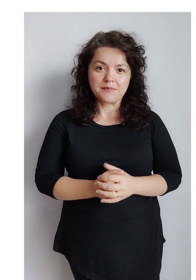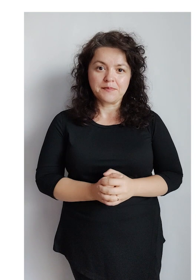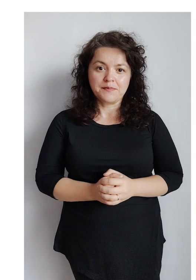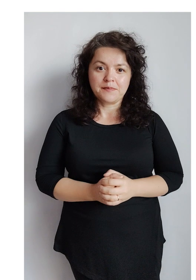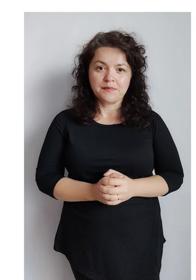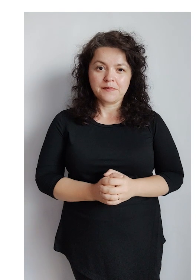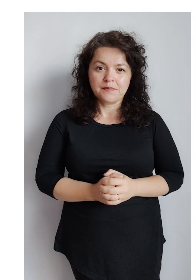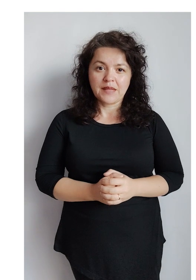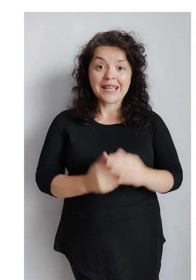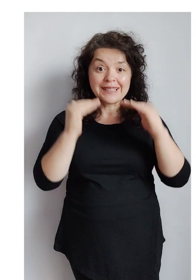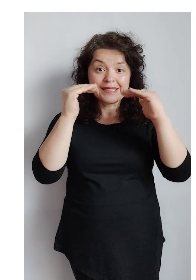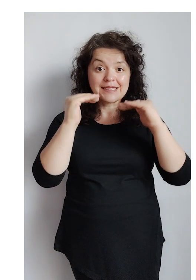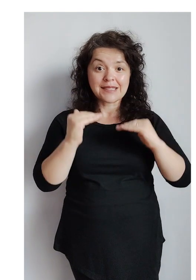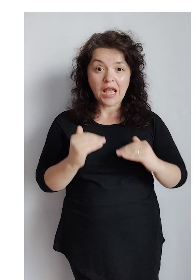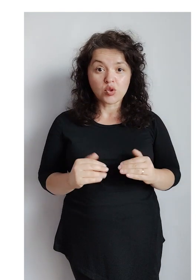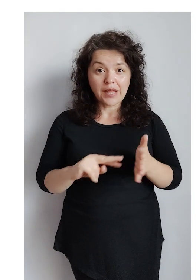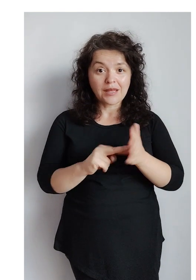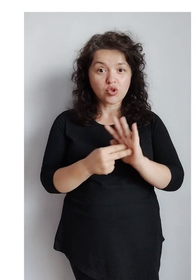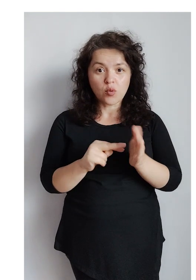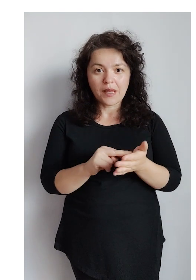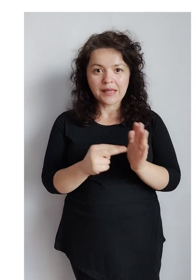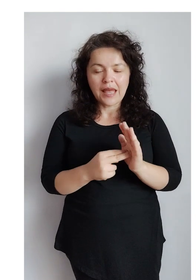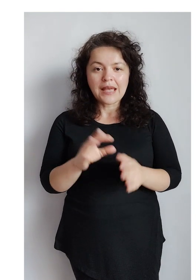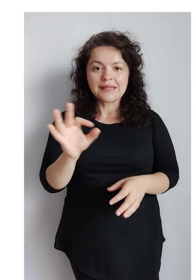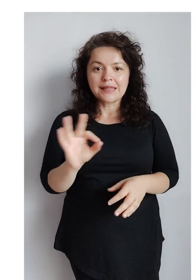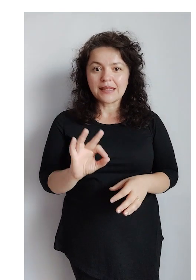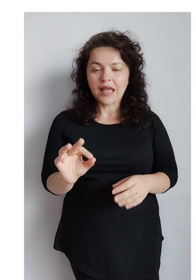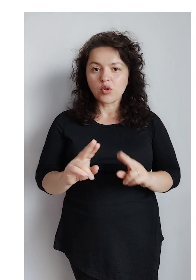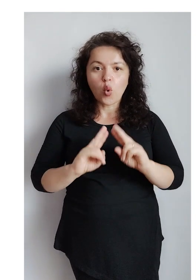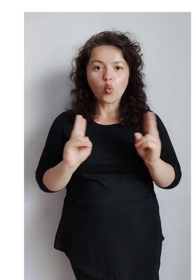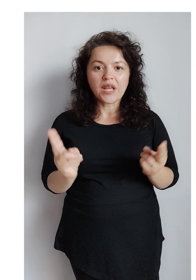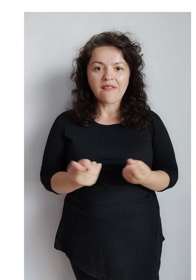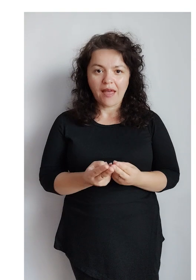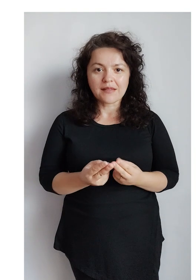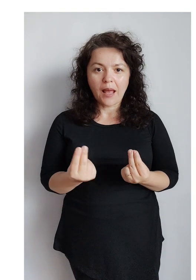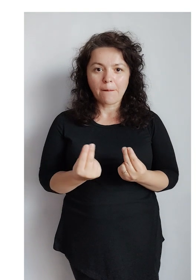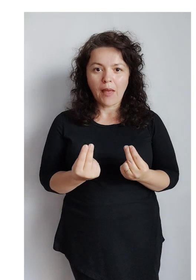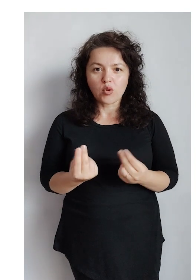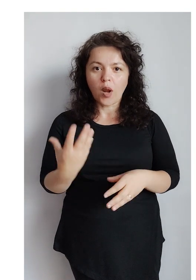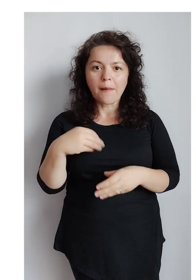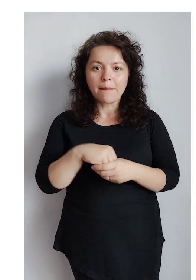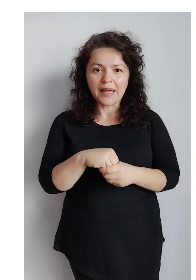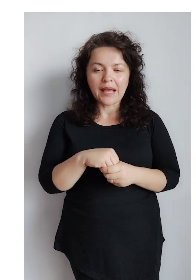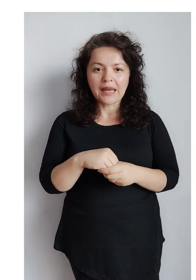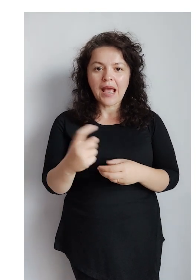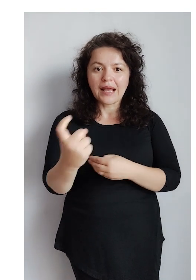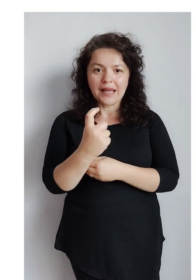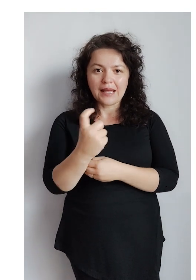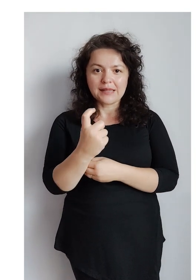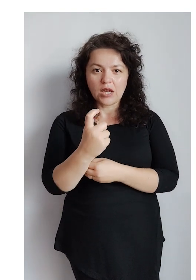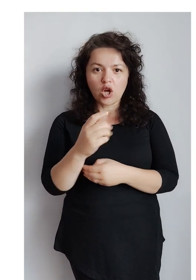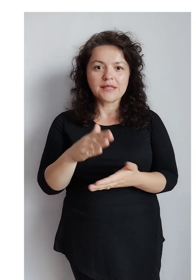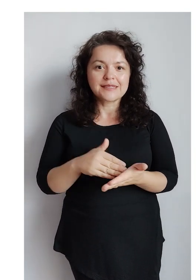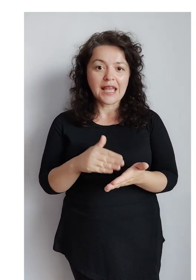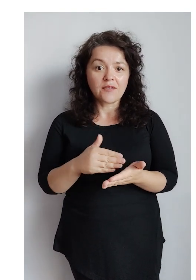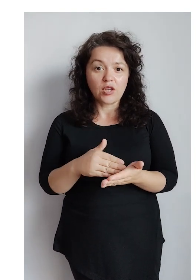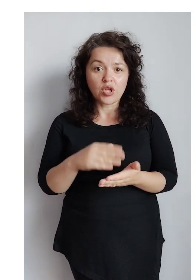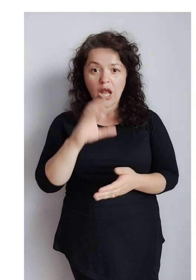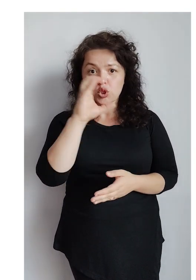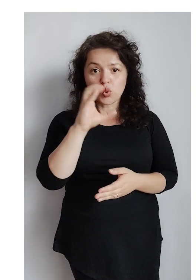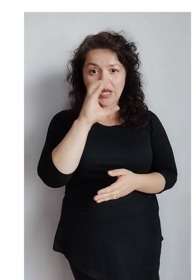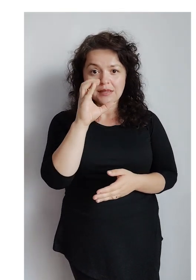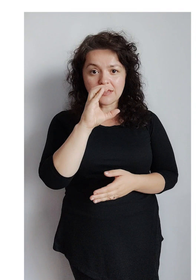Setul de instrumente ale designului universal pentru implicarea clienților în serviciile turistice